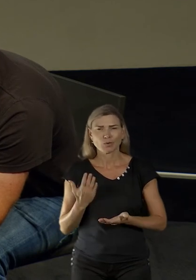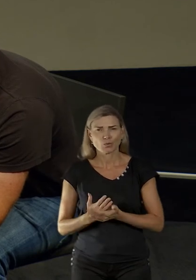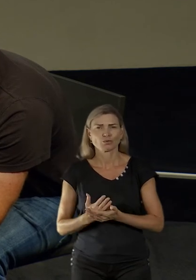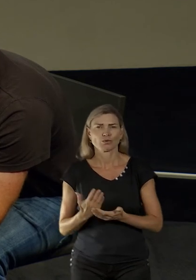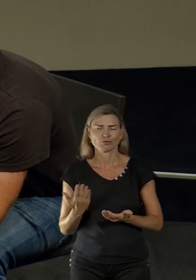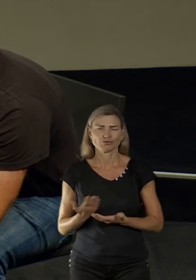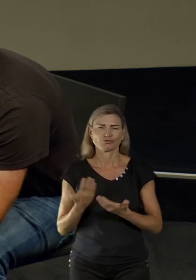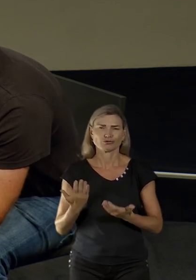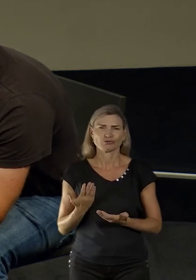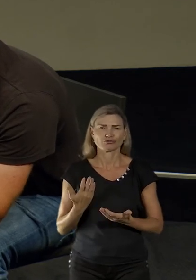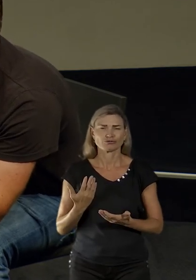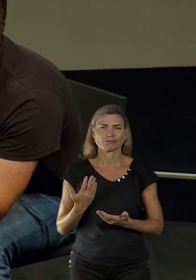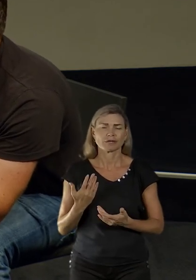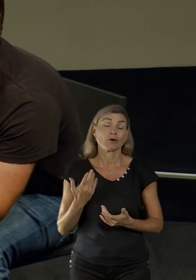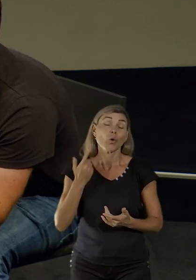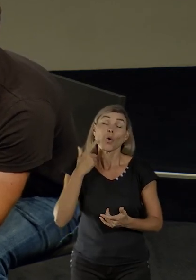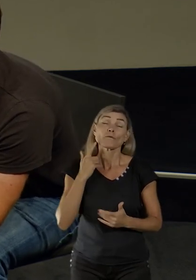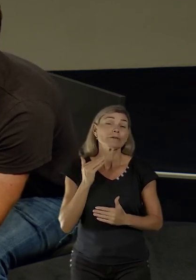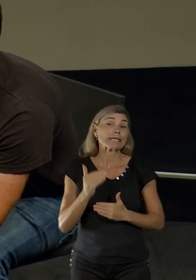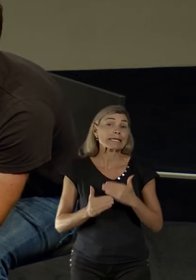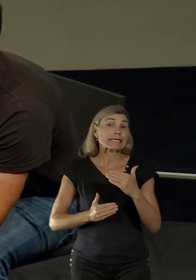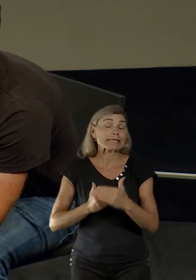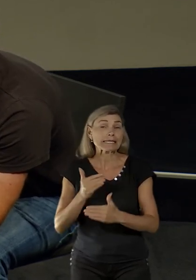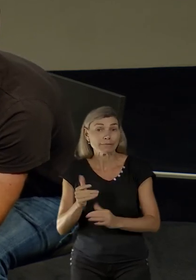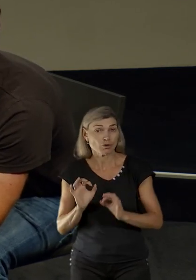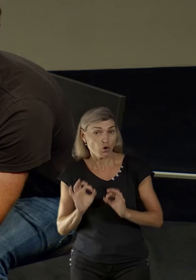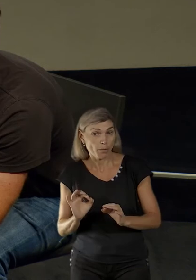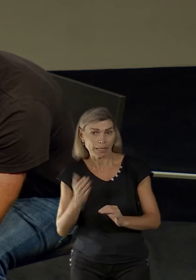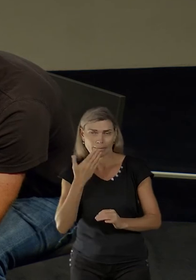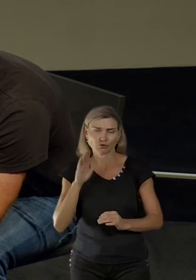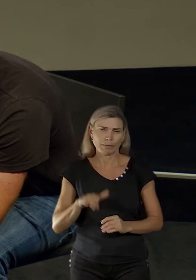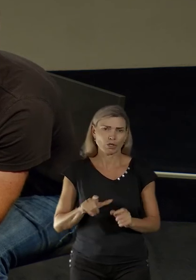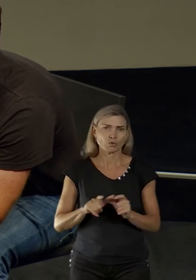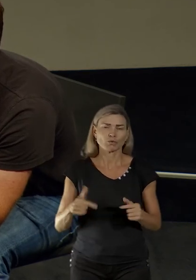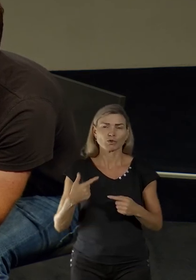si říkám, že asi ukáže čas, jestli je to správně nebo ne. Protože se bojím toho výkladu